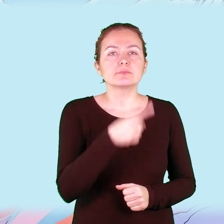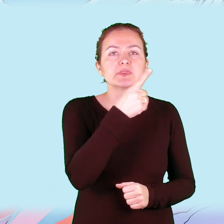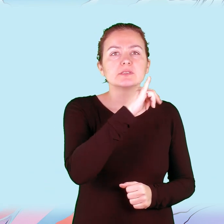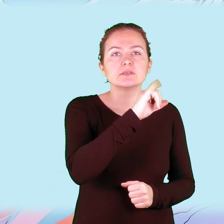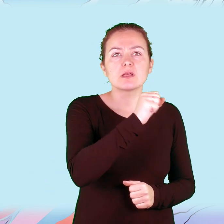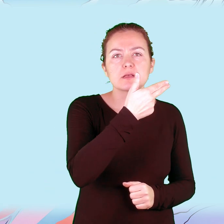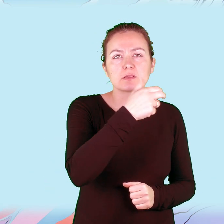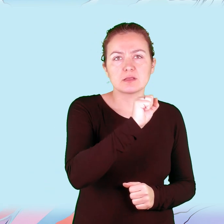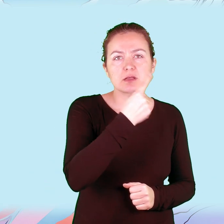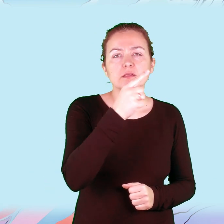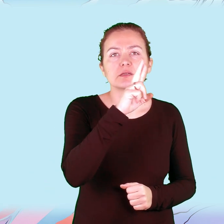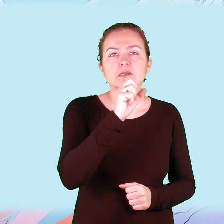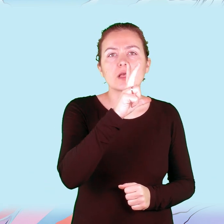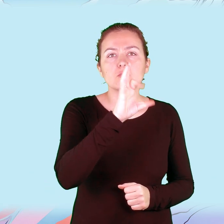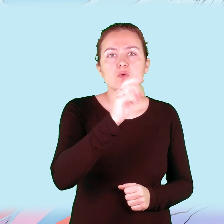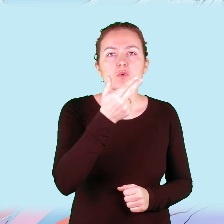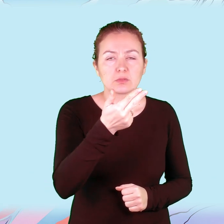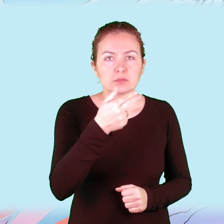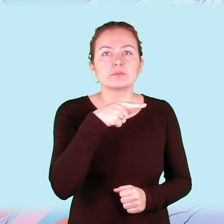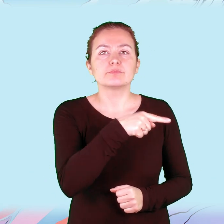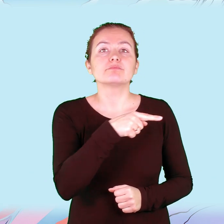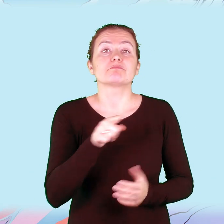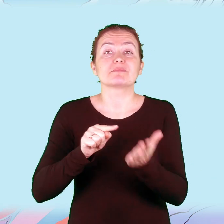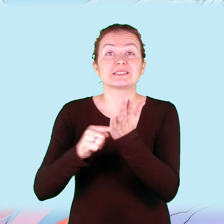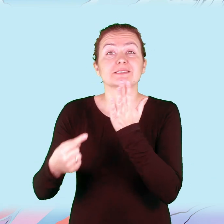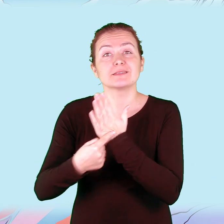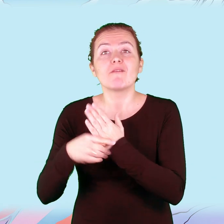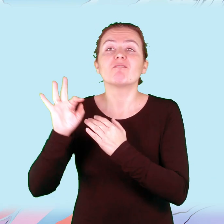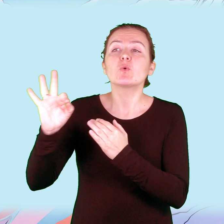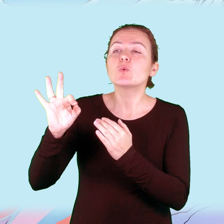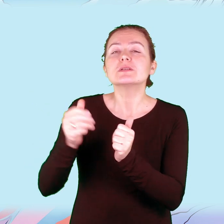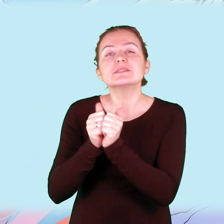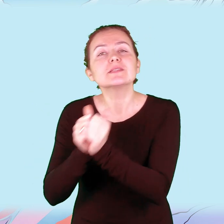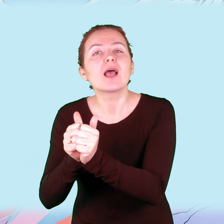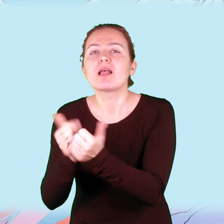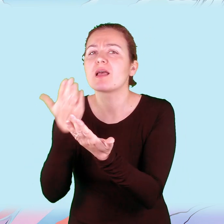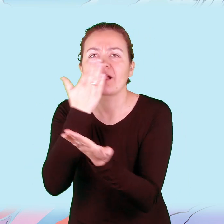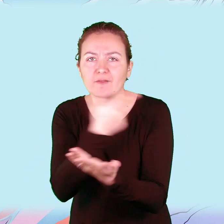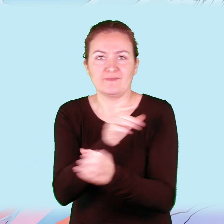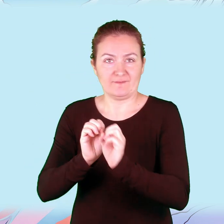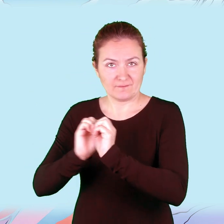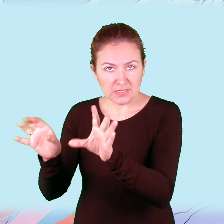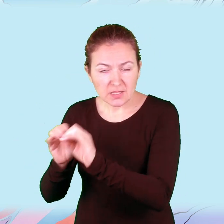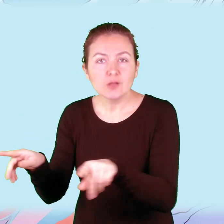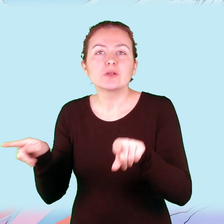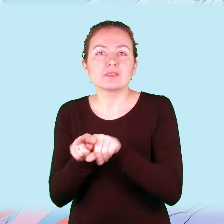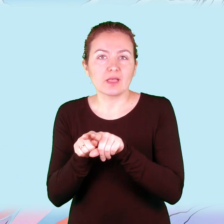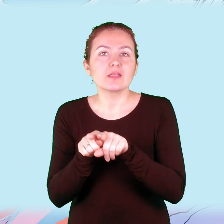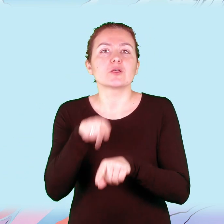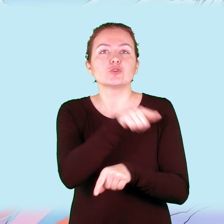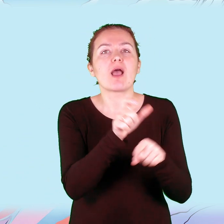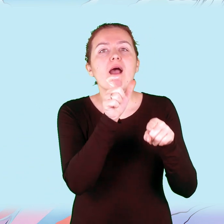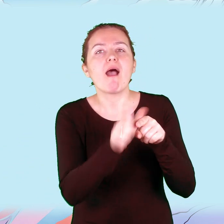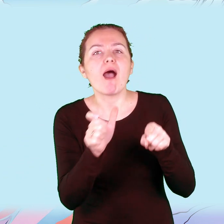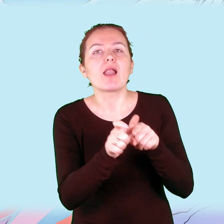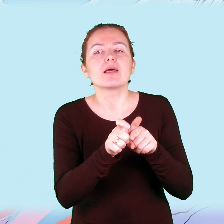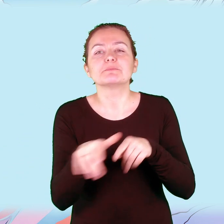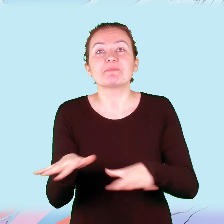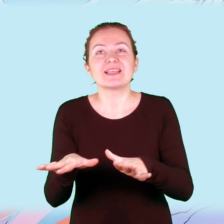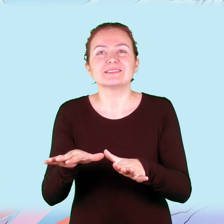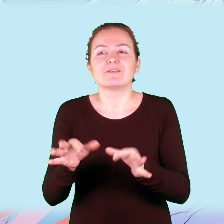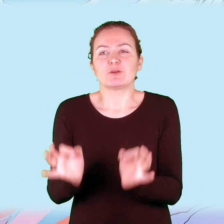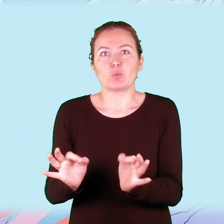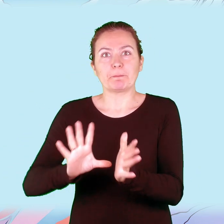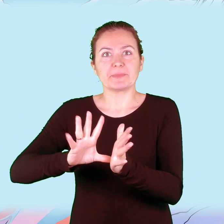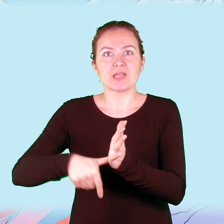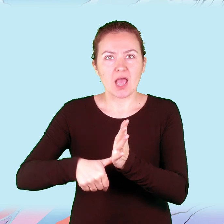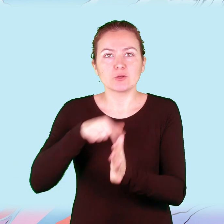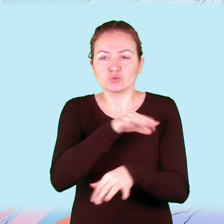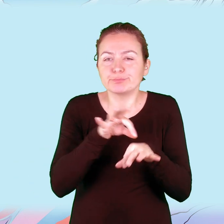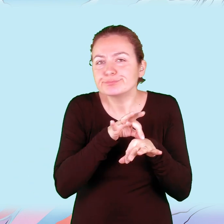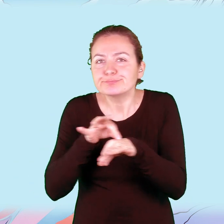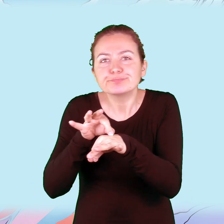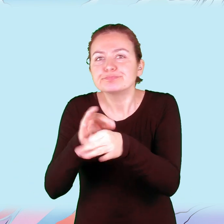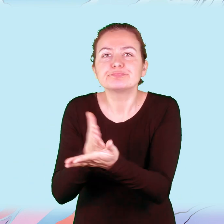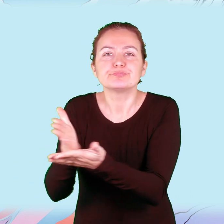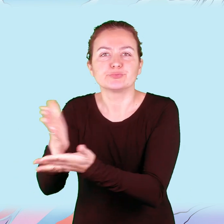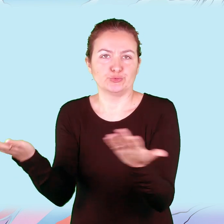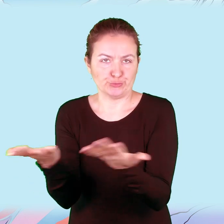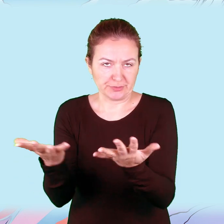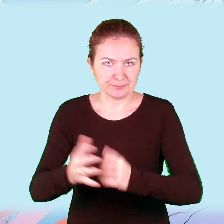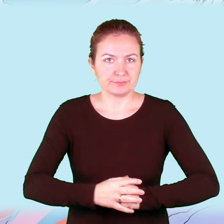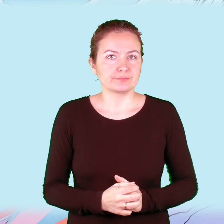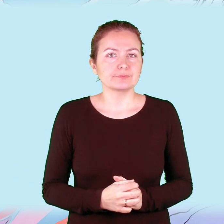• Diana Drakon – wyjaśnia Samowi jego zadanie oraz wskazuje Aleksowi drogę w Współczesnym Mieście.